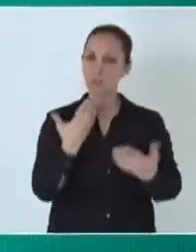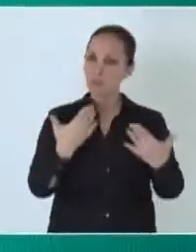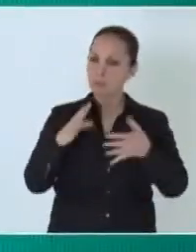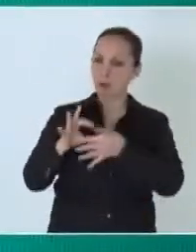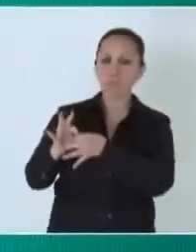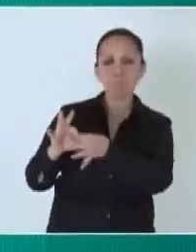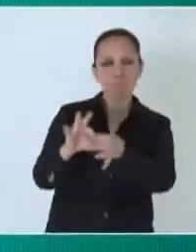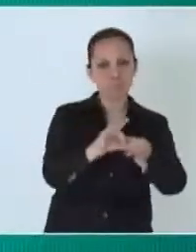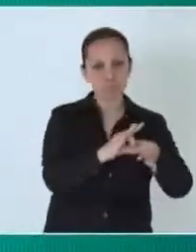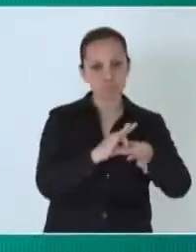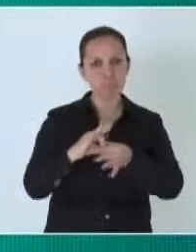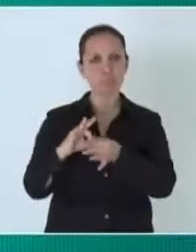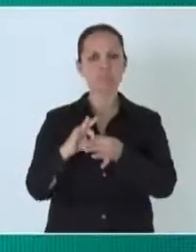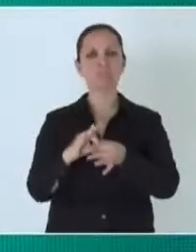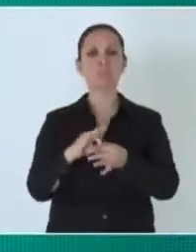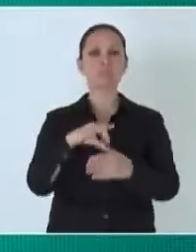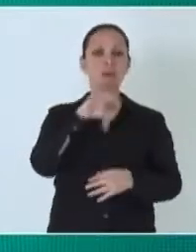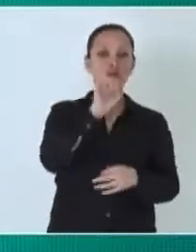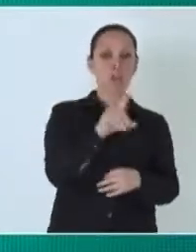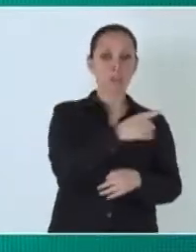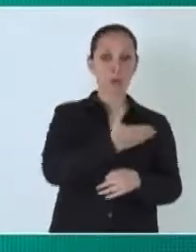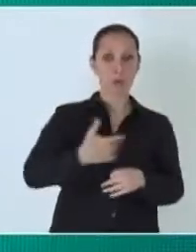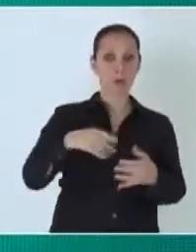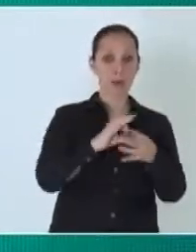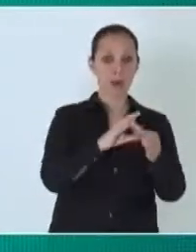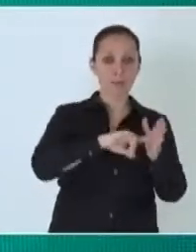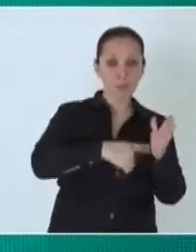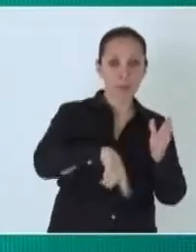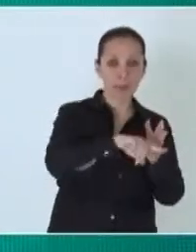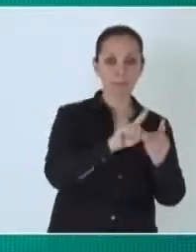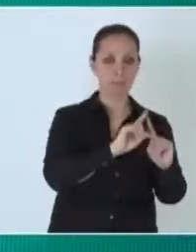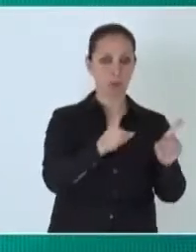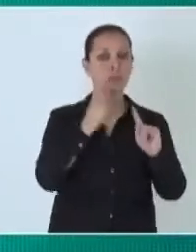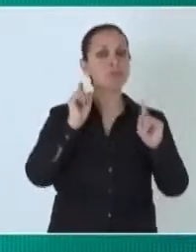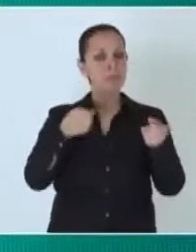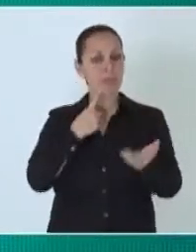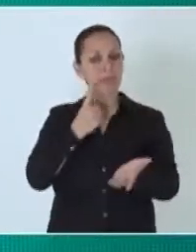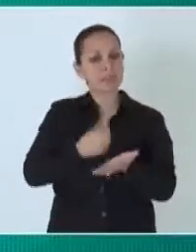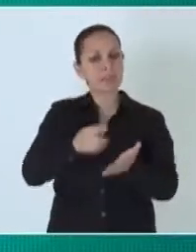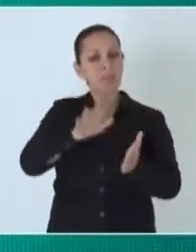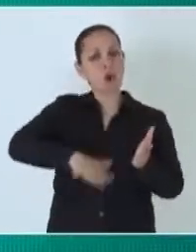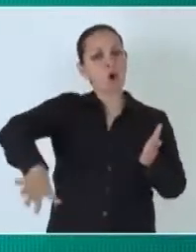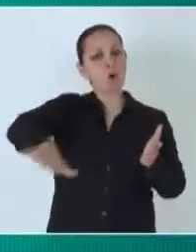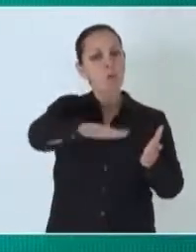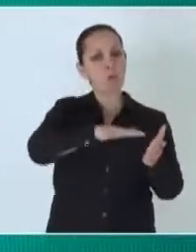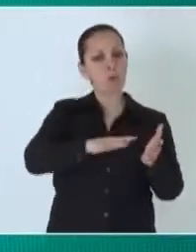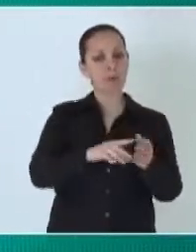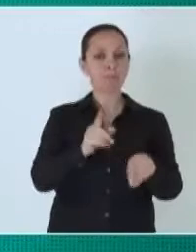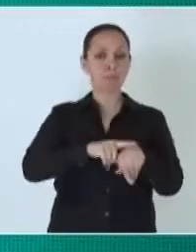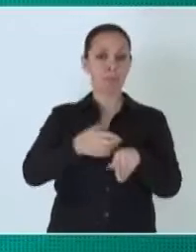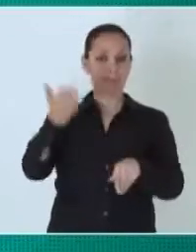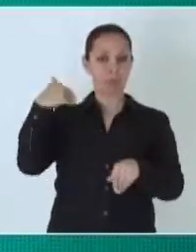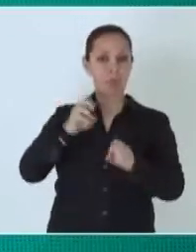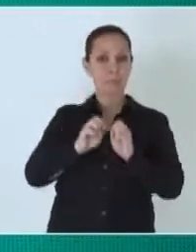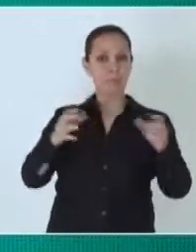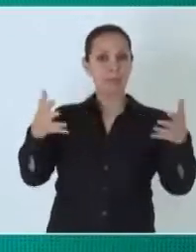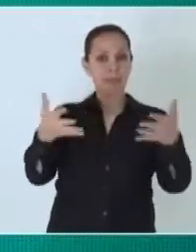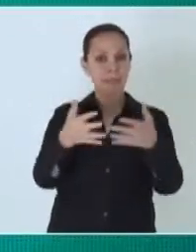QUIERO CONTARLES A LOS VECINOS OTRAS COSAS QUE HEMOS HECHO Y QUE HEMOS LOGRADO